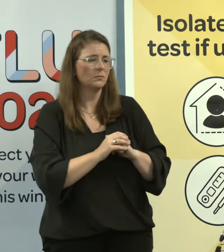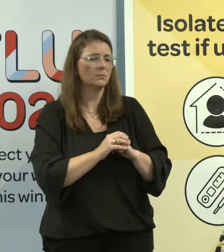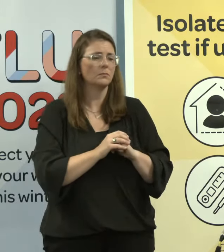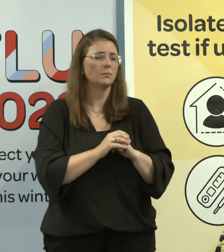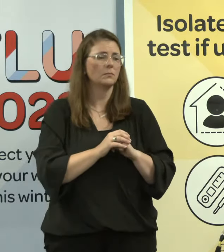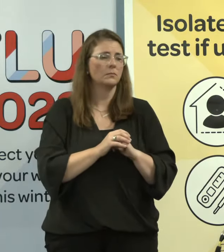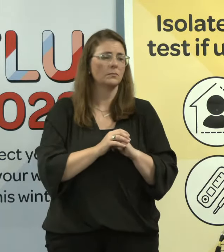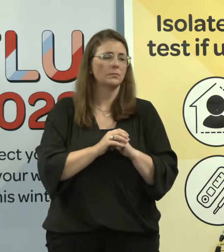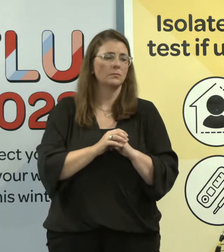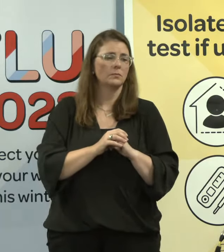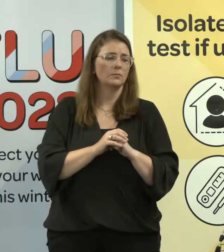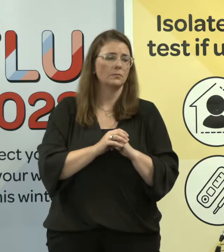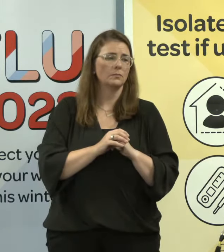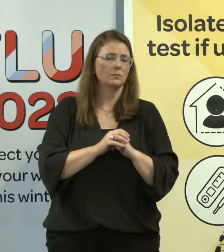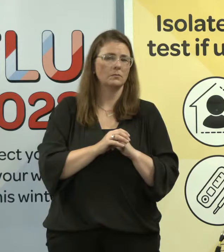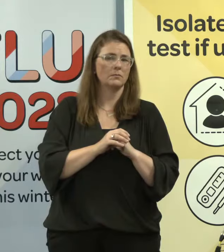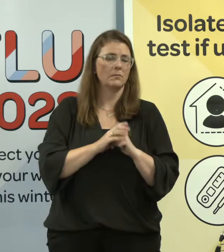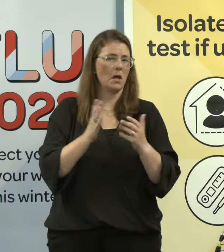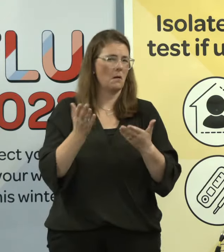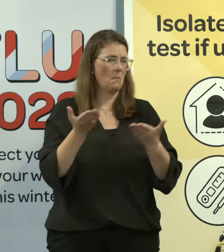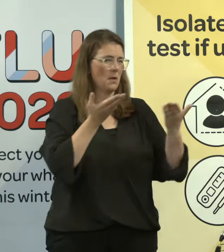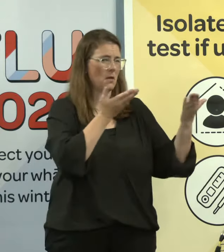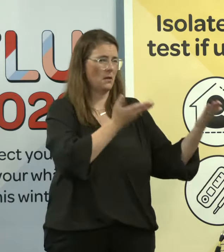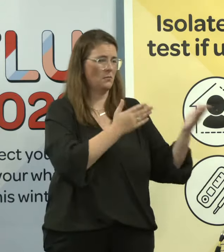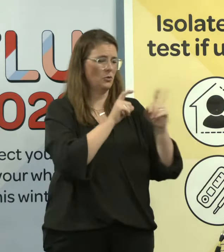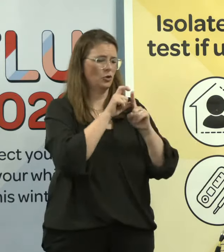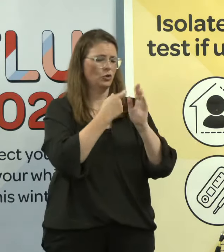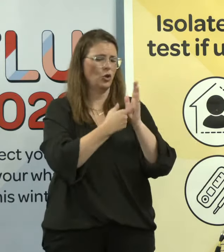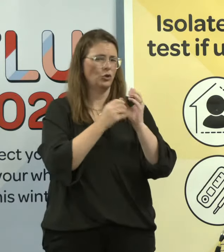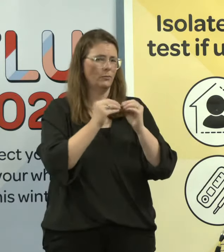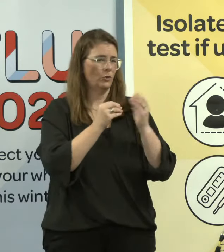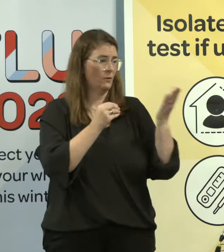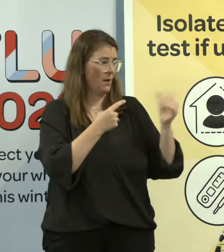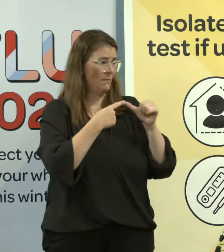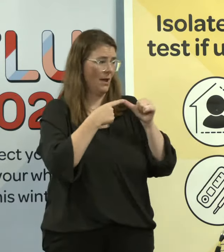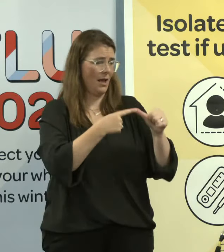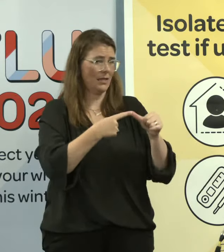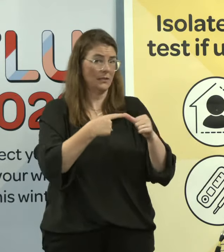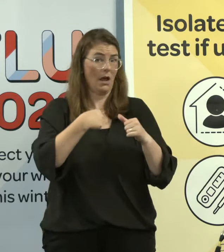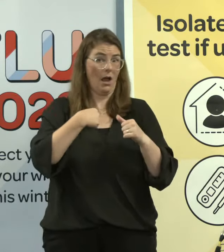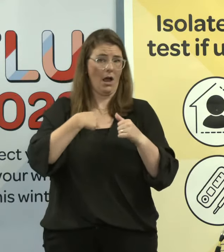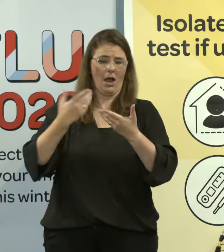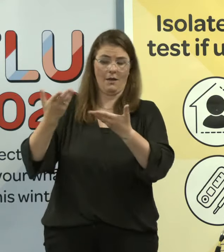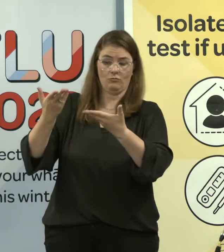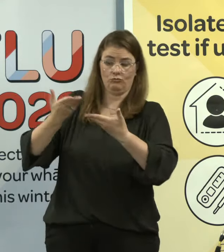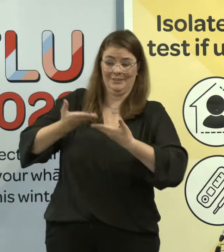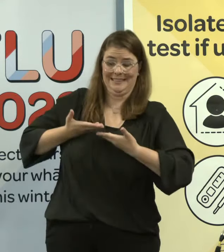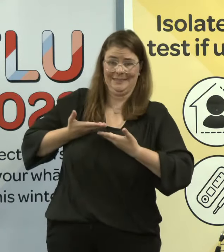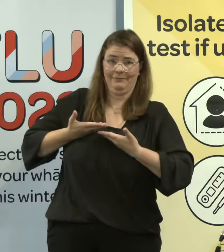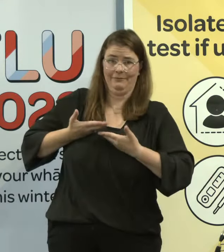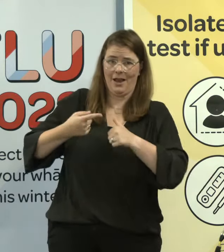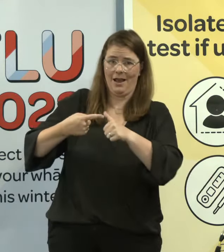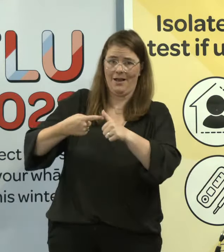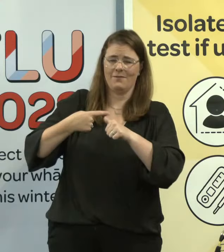tohutohu mo tera, ki te kore, ahea Ka taea e tatou te whiwhi i tera tohutohu me te ahua o nga tohutohu aera Te whakaute mai i